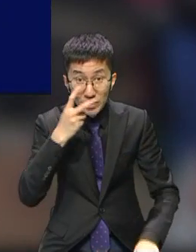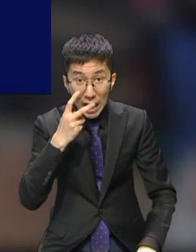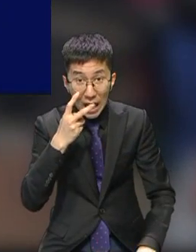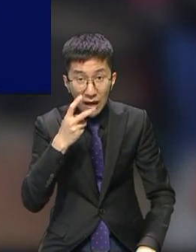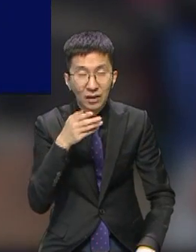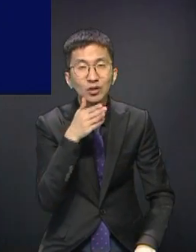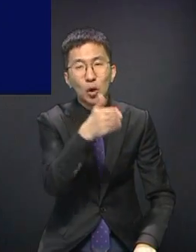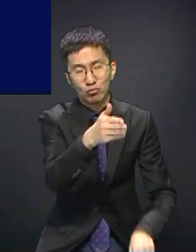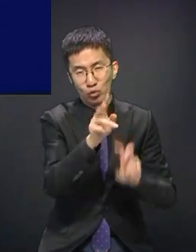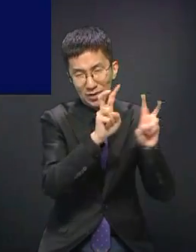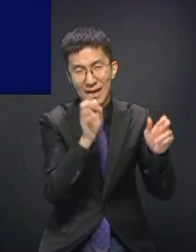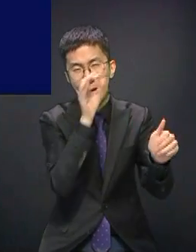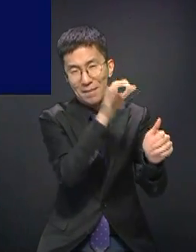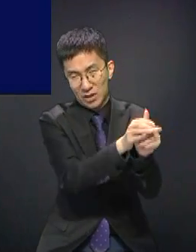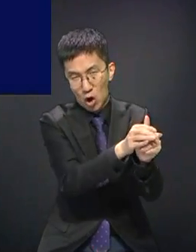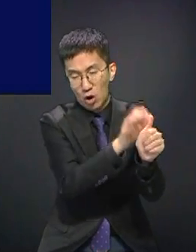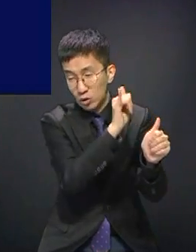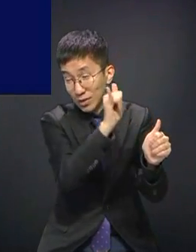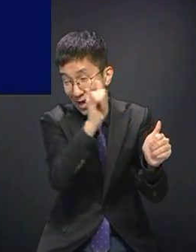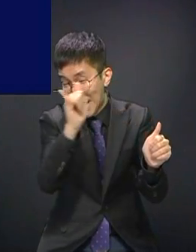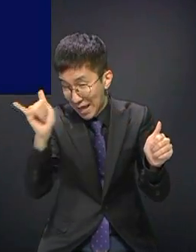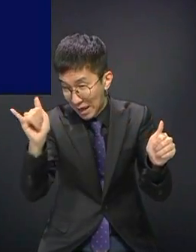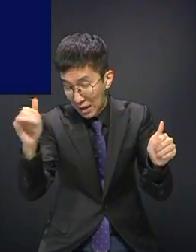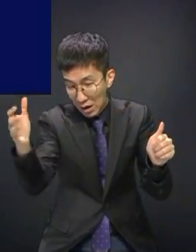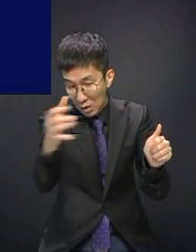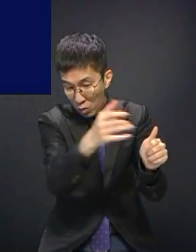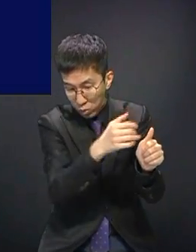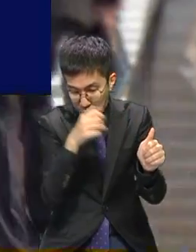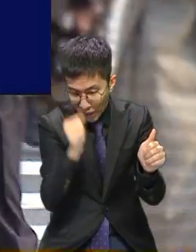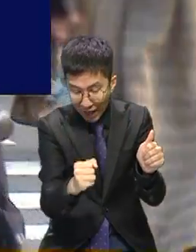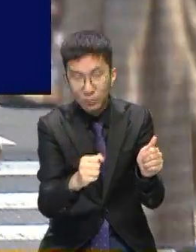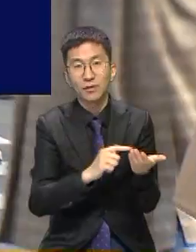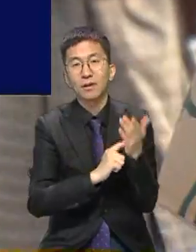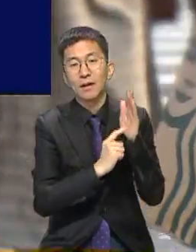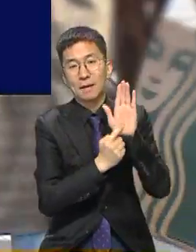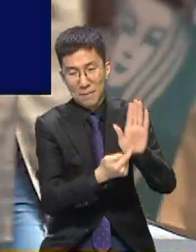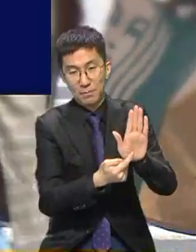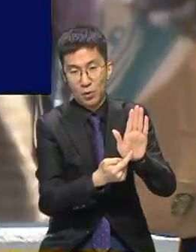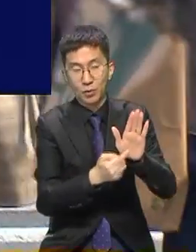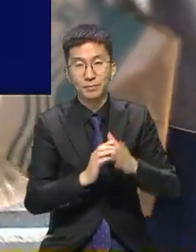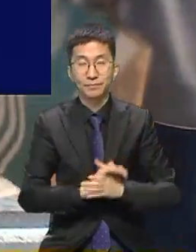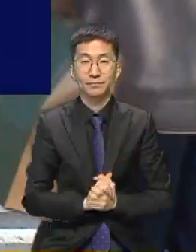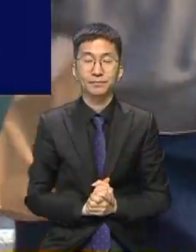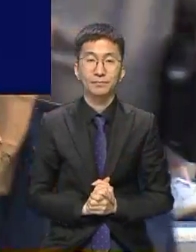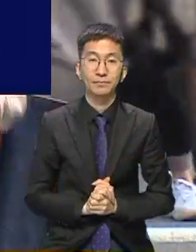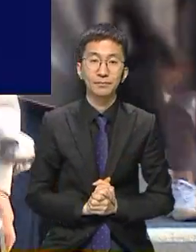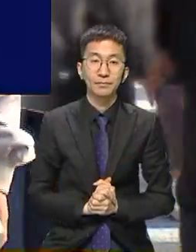28일까지 유무선 전화면접조사로 전국 유권자 1,007명의 응답을 얻었으며